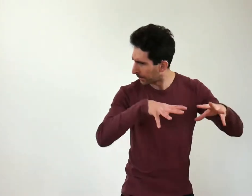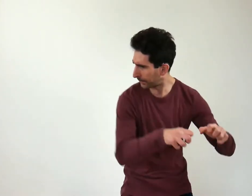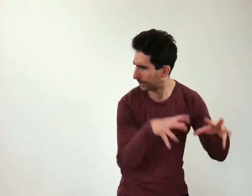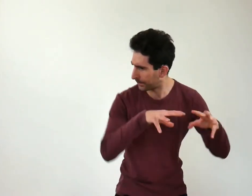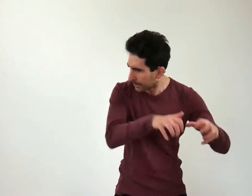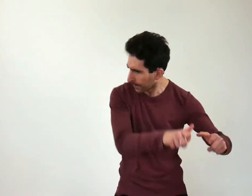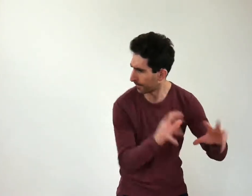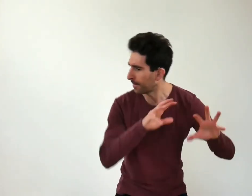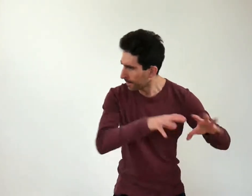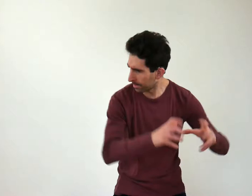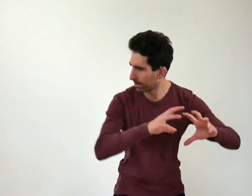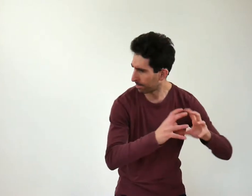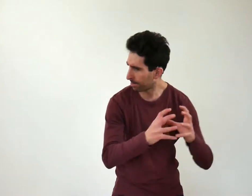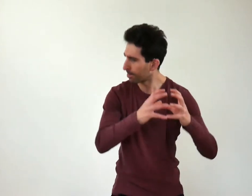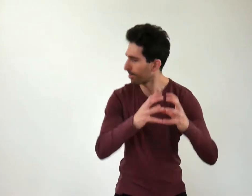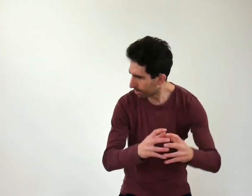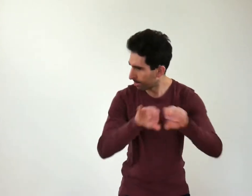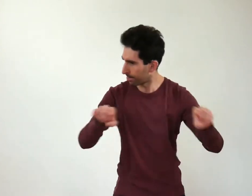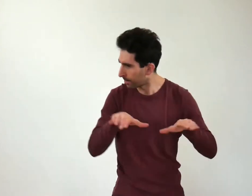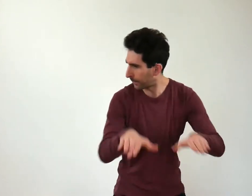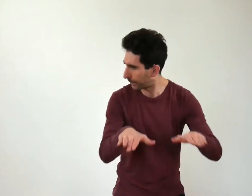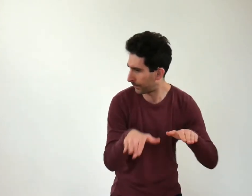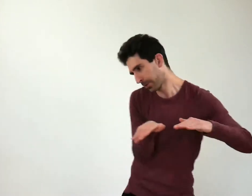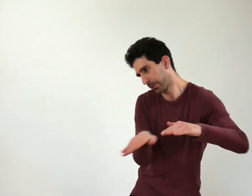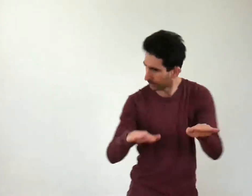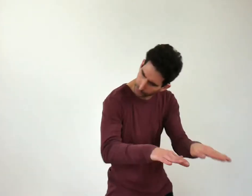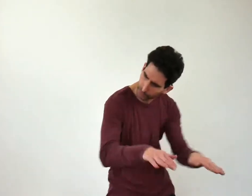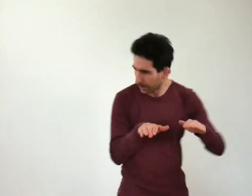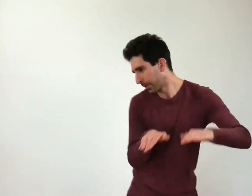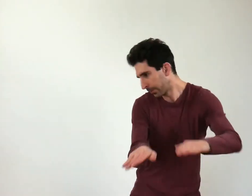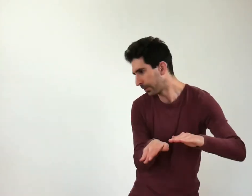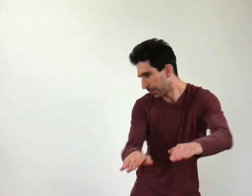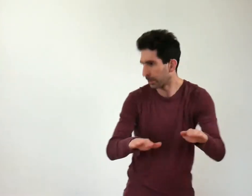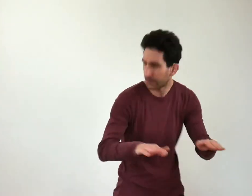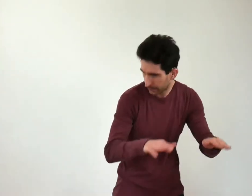*Prépare la pâte* *Etale la pâte*